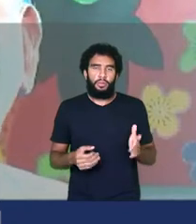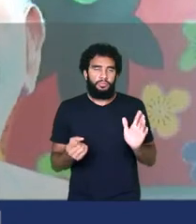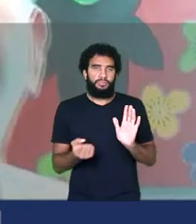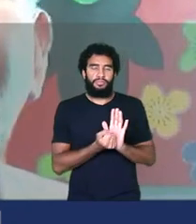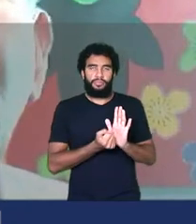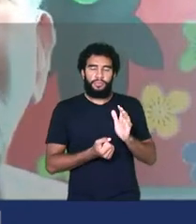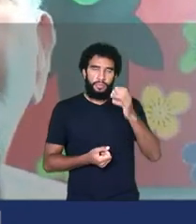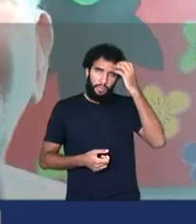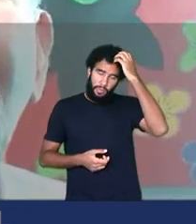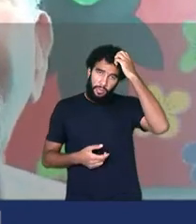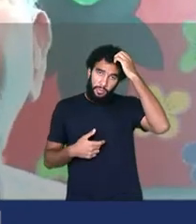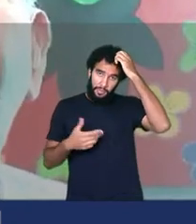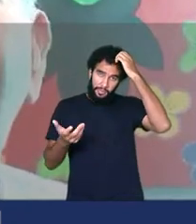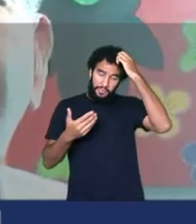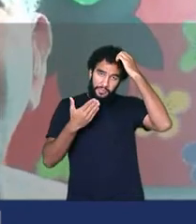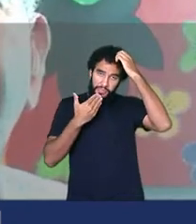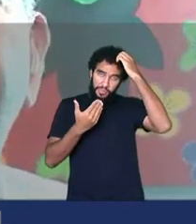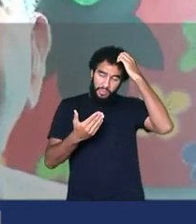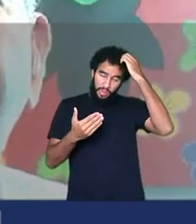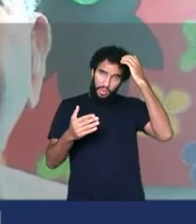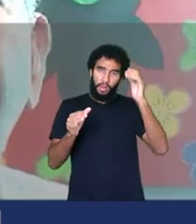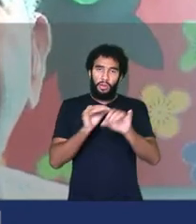CAPITÃO DA FOME. EU GOSTARIA, SENHOR PRESIDENTE, QUE PUDESSE SER DIVULGADO NOS MEIOS DE